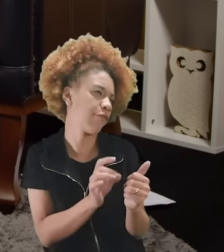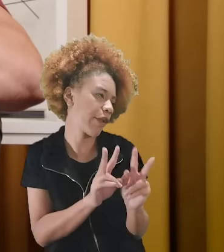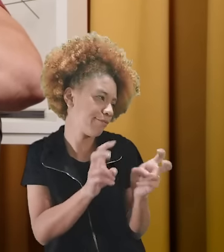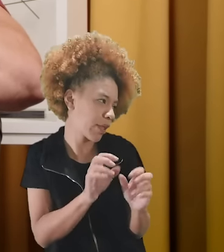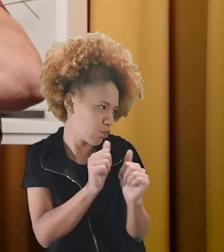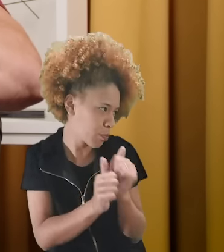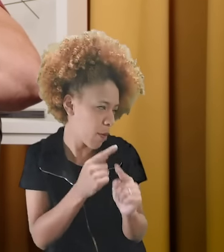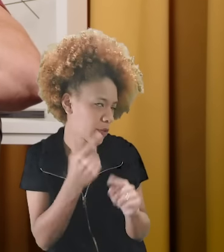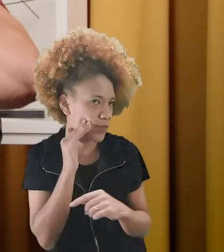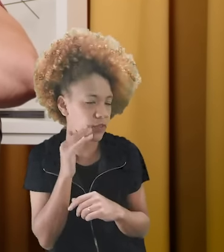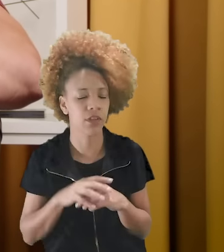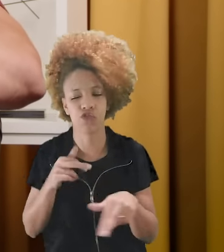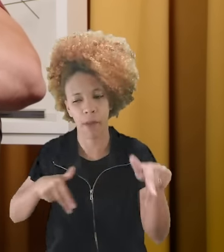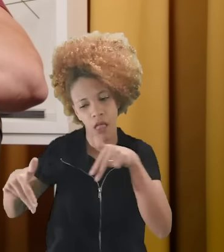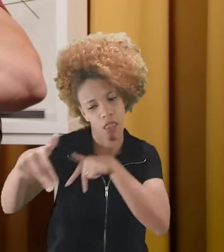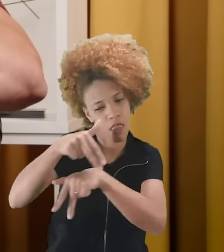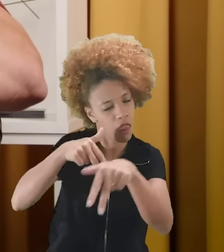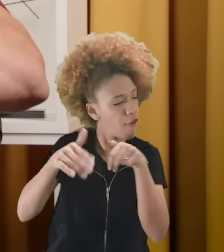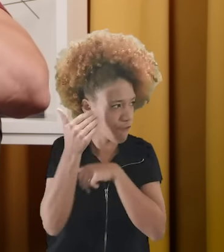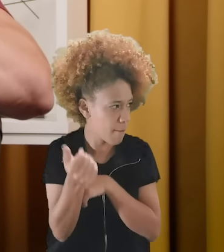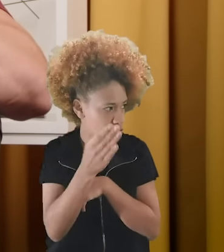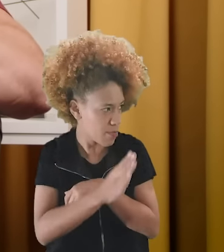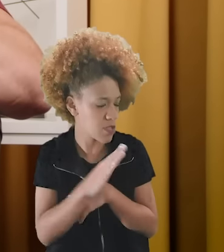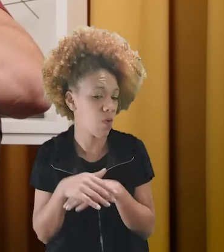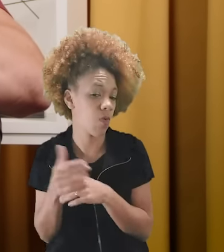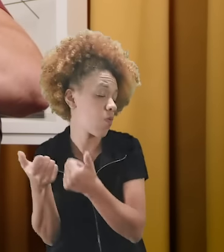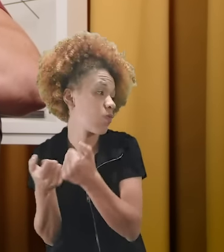entender o Brasil no futebol ele é conhecido pelo drible aquela coisa toda o no esports A gente é